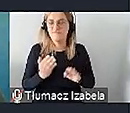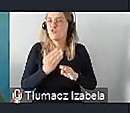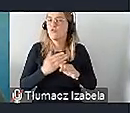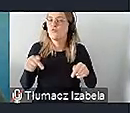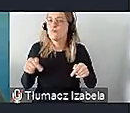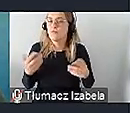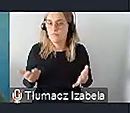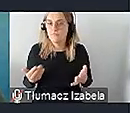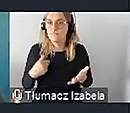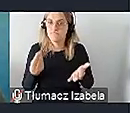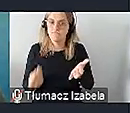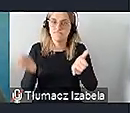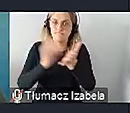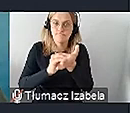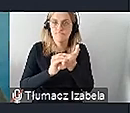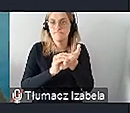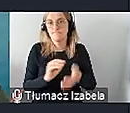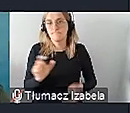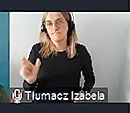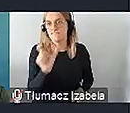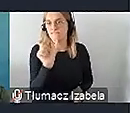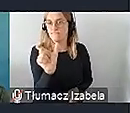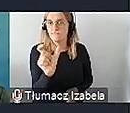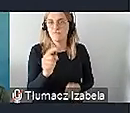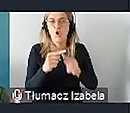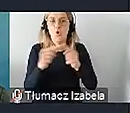ale dodamy sobie krótki komentarz...